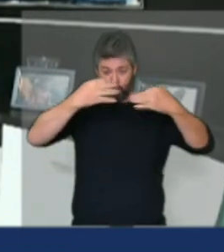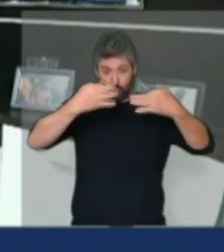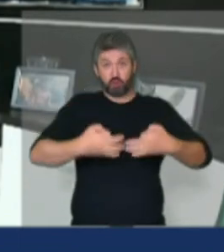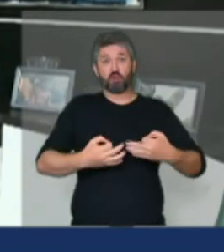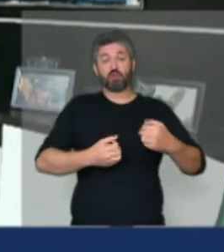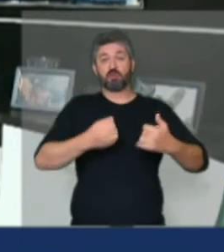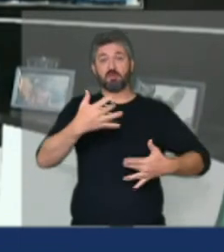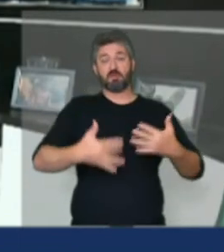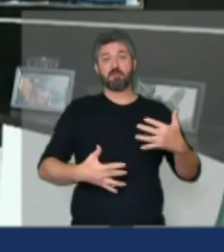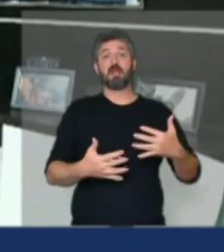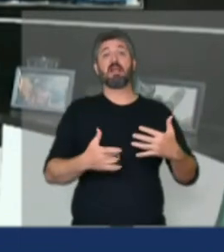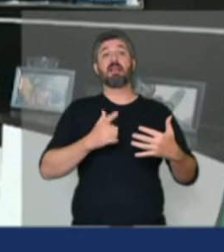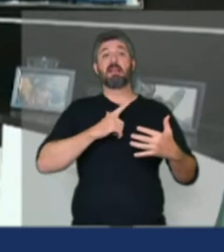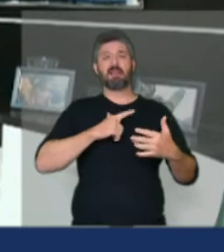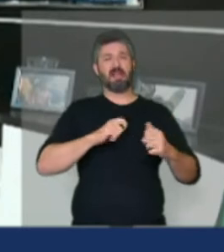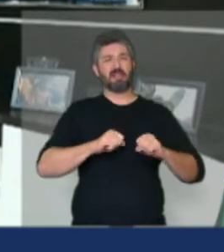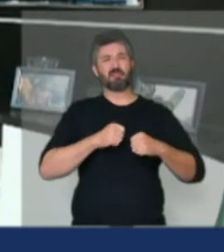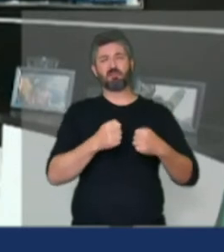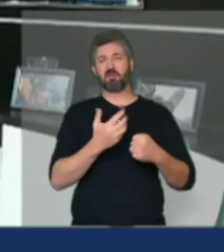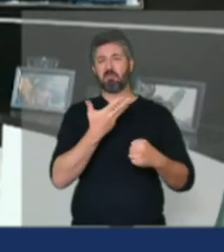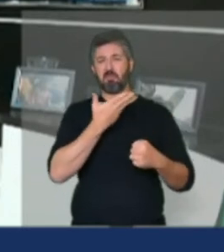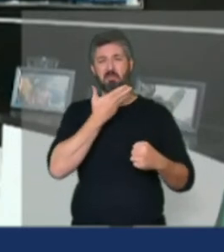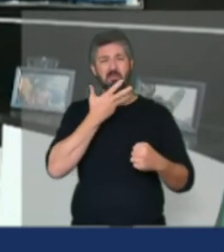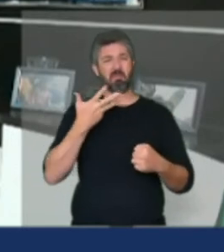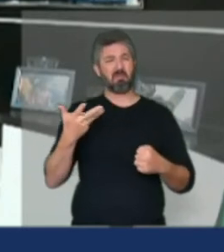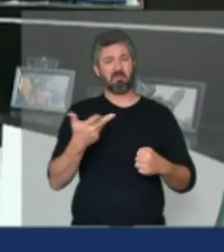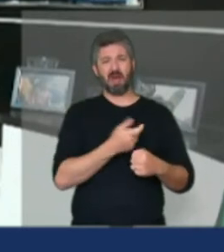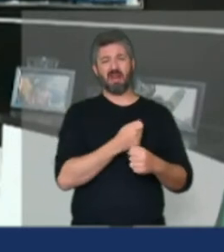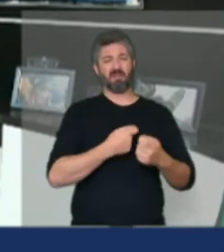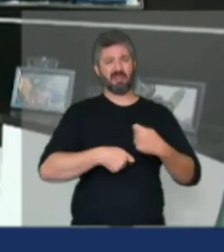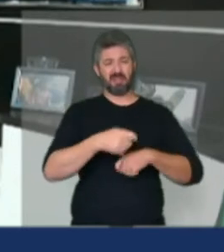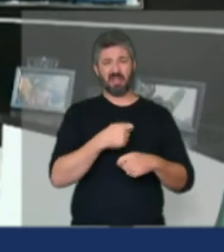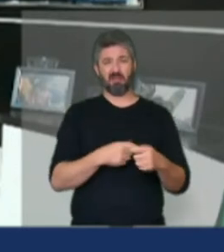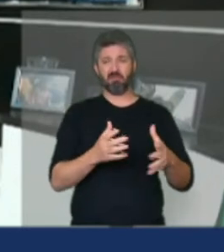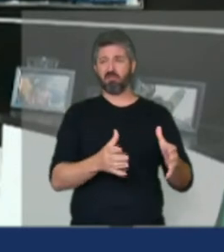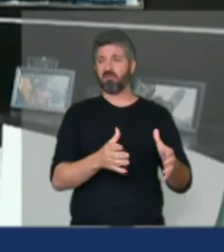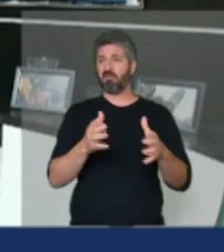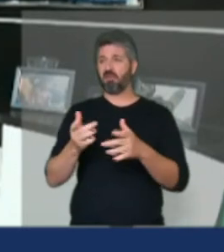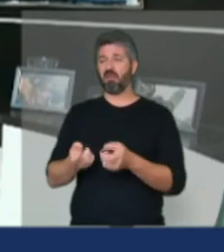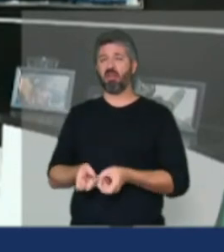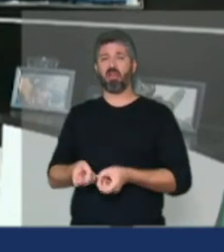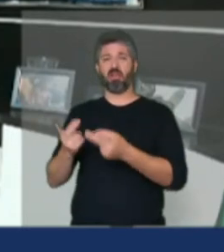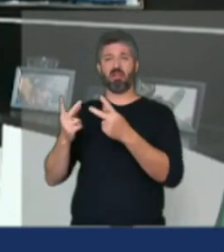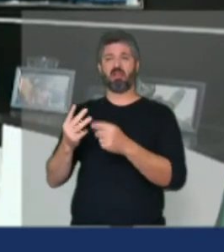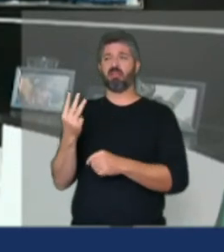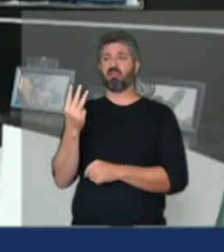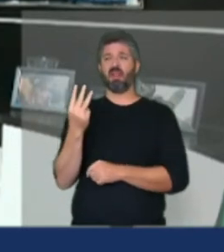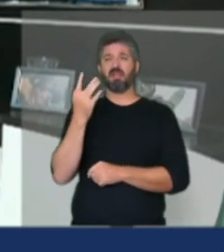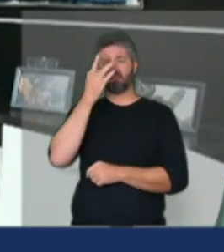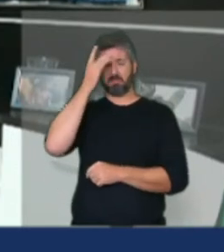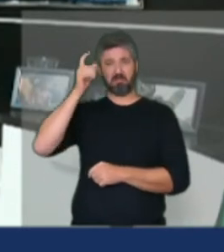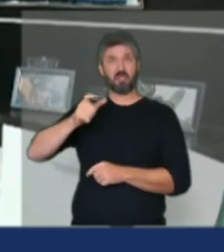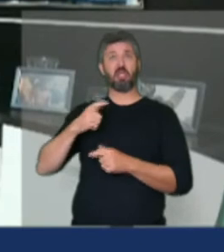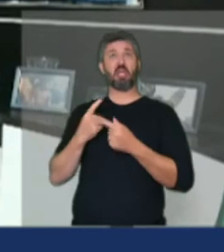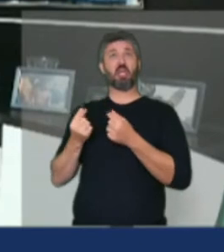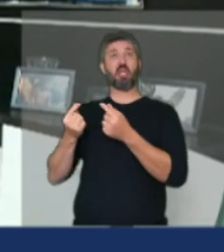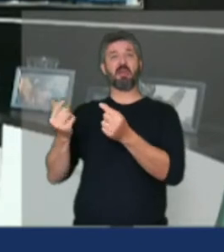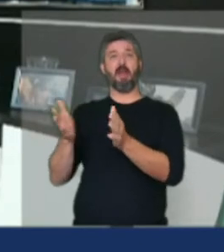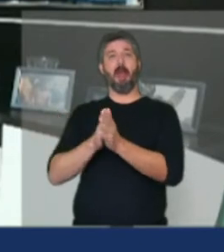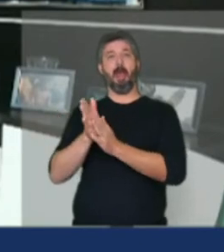SEU EXCELENTE DESEMPENHO COMERCIAL PARA 2, 3 CAPITALISTAS, MAGNATAS, NÃO É ? DO MERCADO, PORQUE AÍ